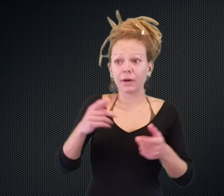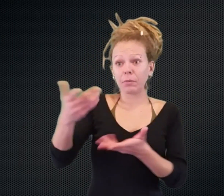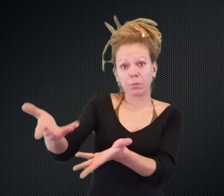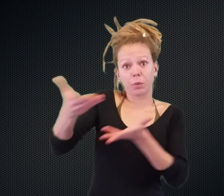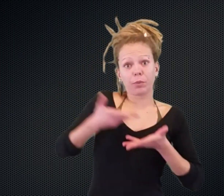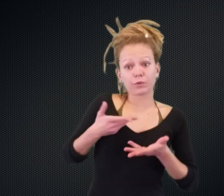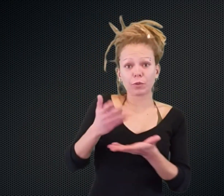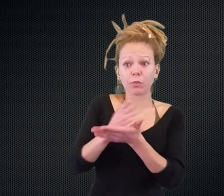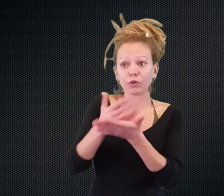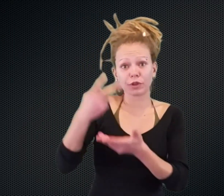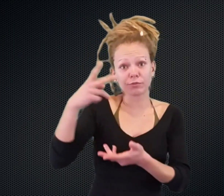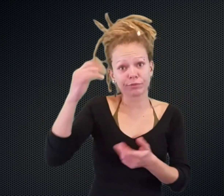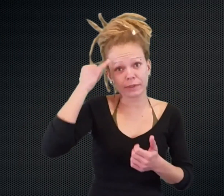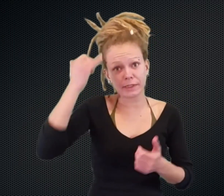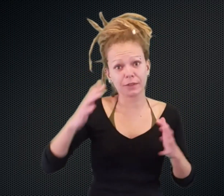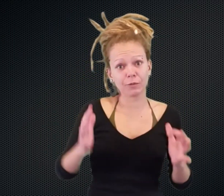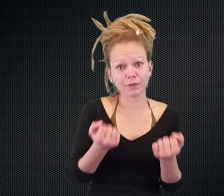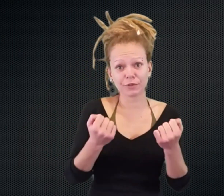avec leur compétence réquise, me proposent leur idée de projet.